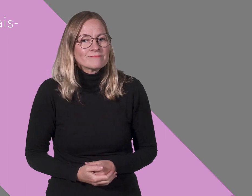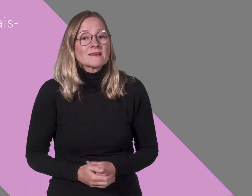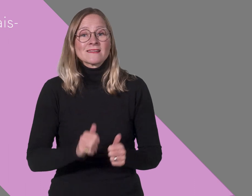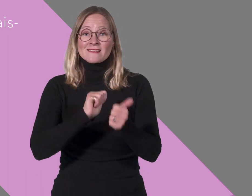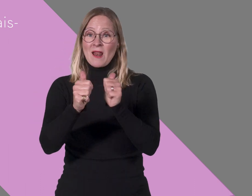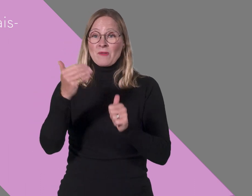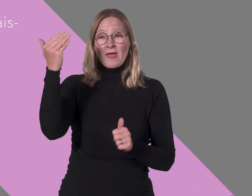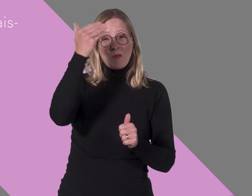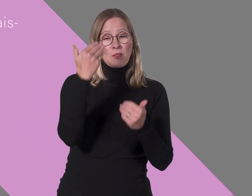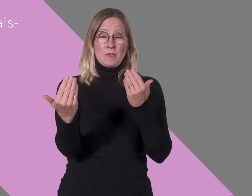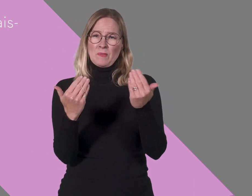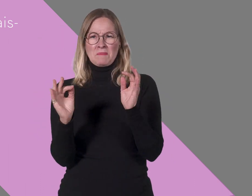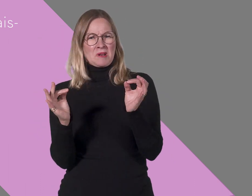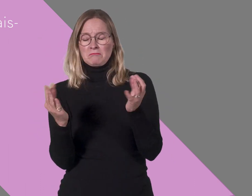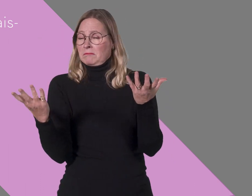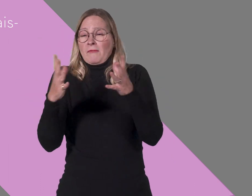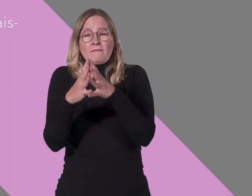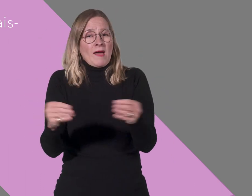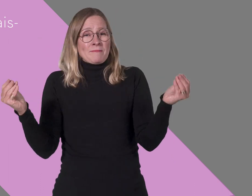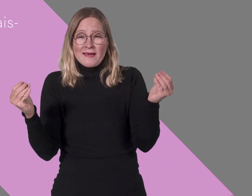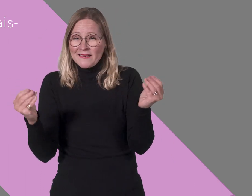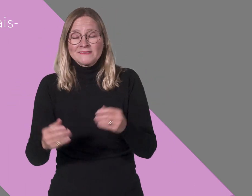ja kilpailuelokuvien tyyli on vapaa.